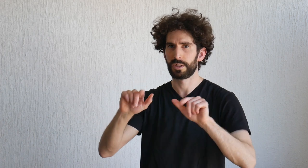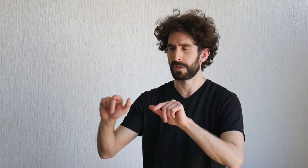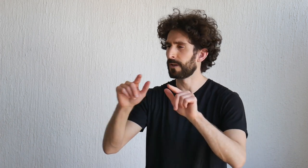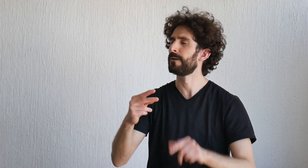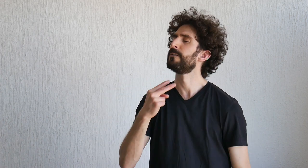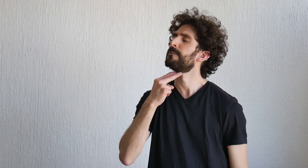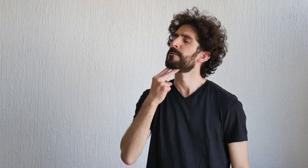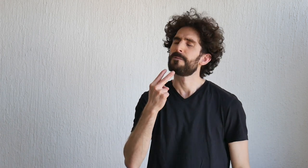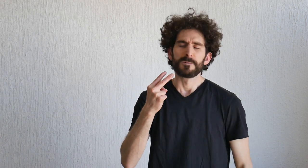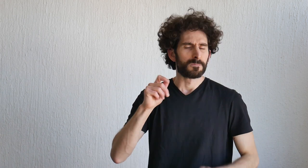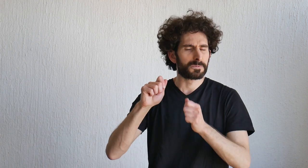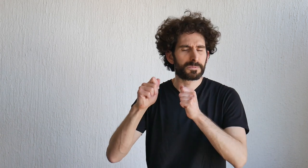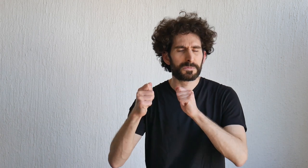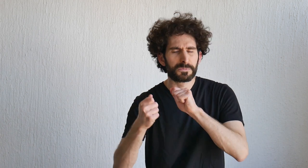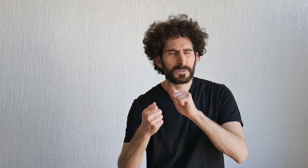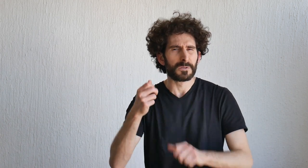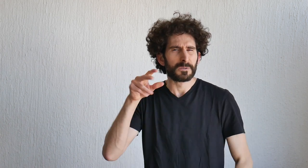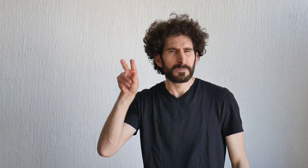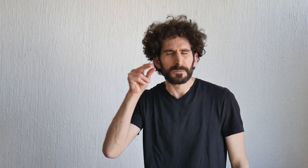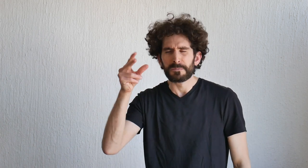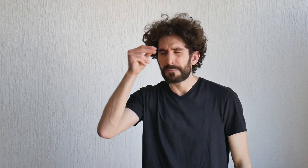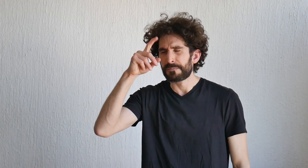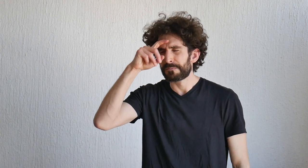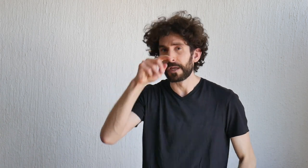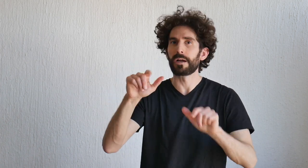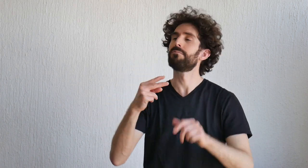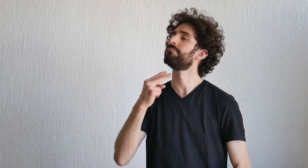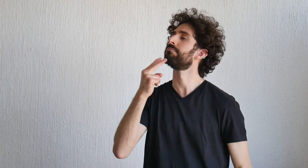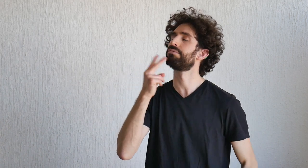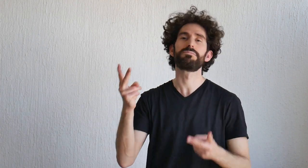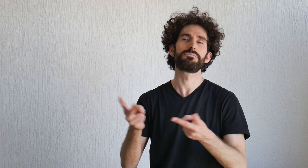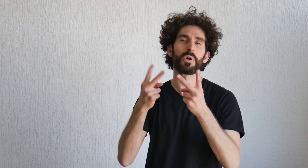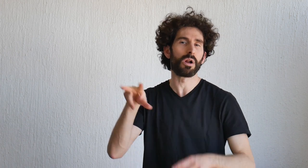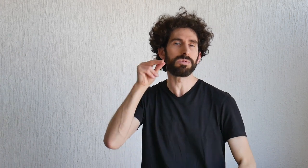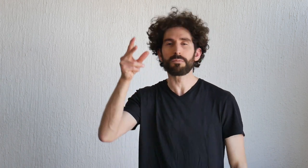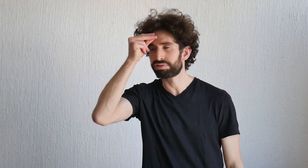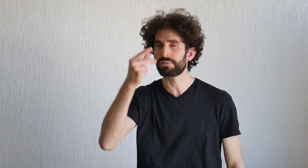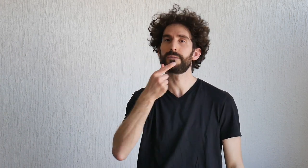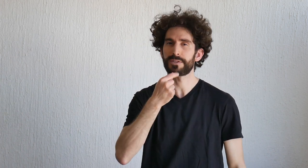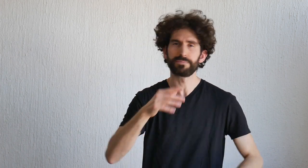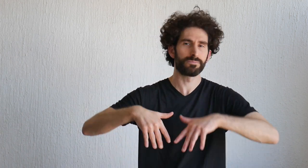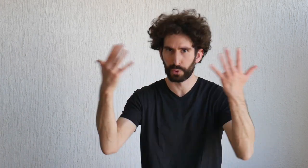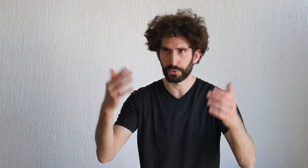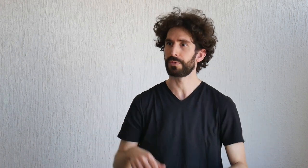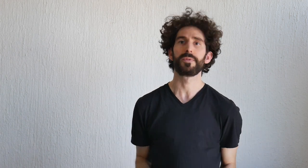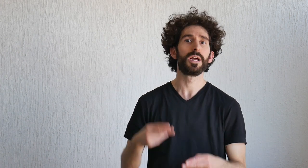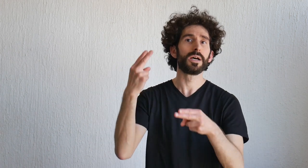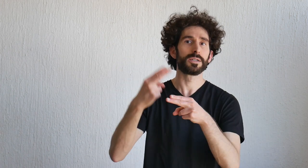Certaines sont déformées et difficiles à comprendre. D'autres ont un léger accent et sont plus faciles à comprendre. Peu importe.